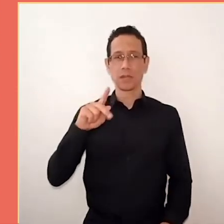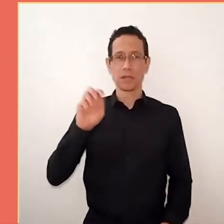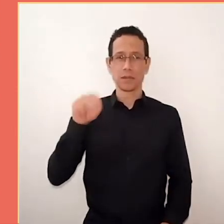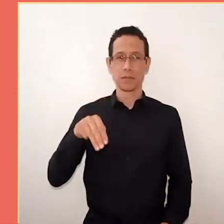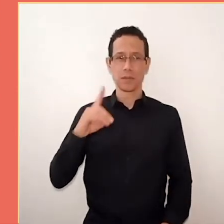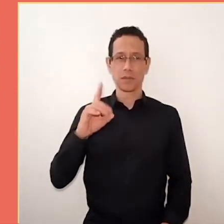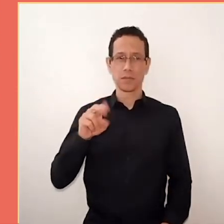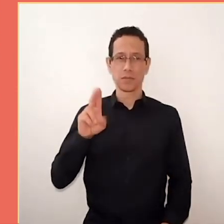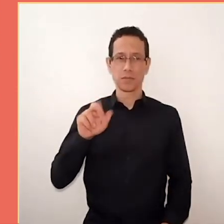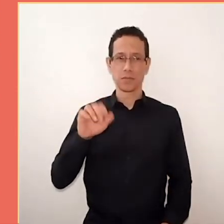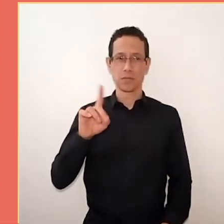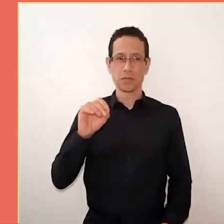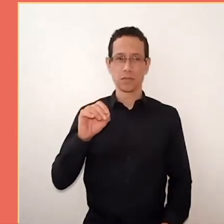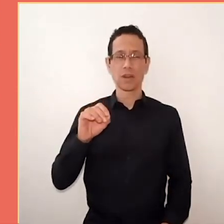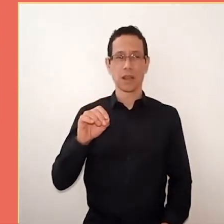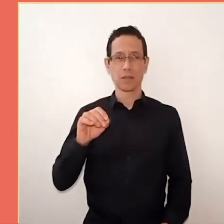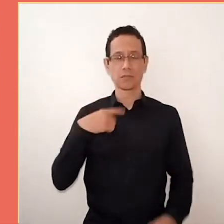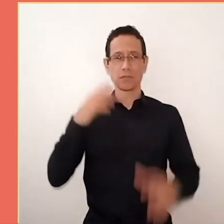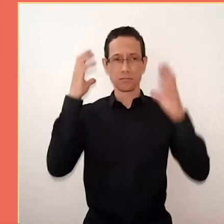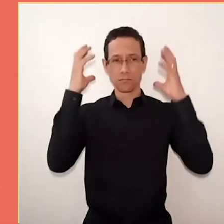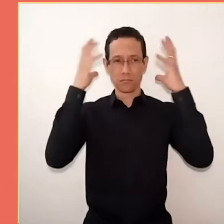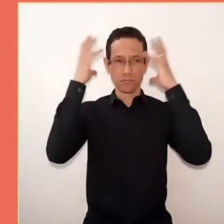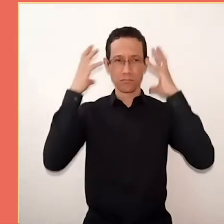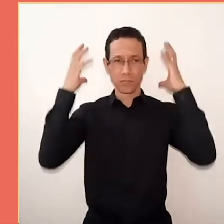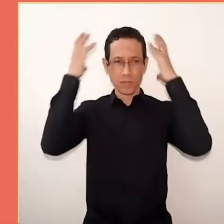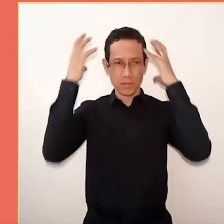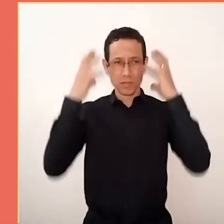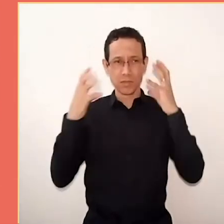meus cabelos eles são crespos e volumosos,